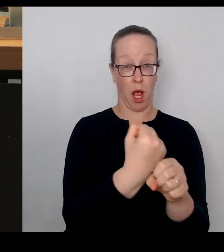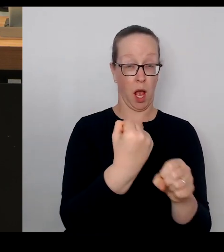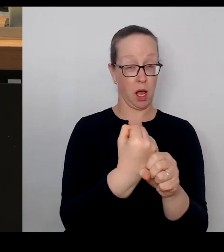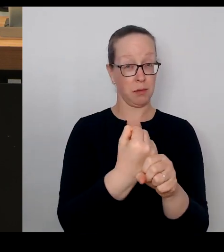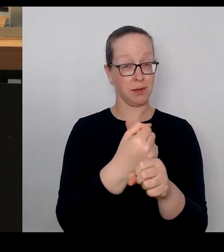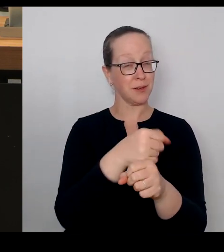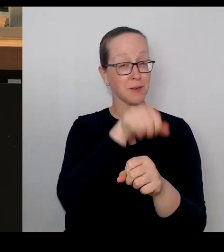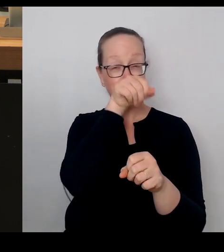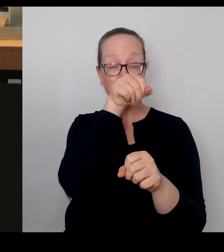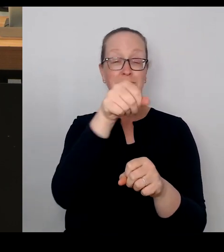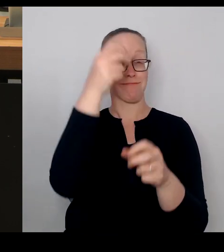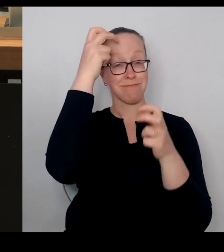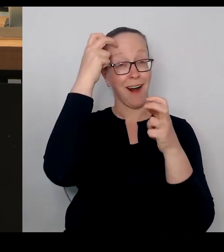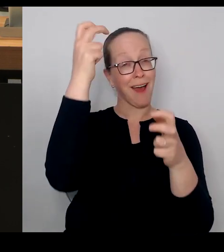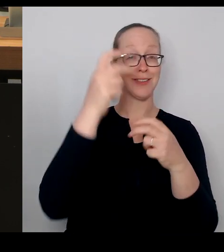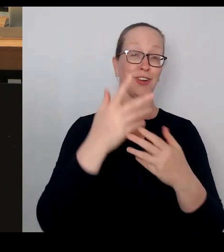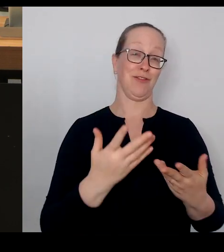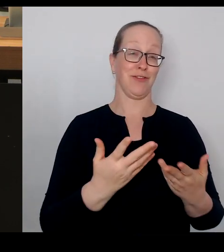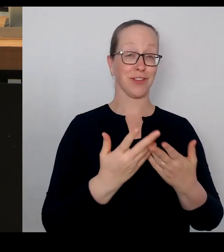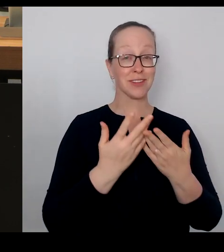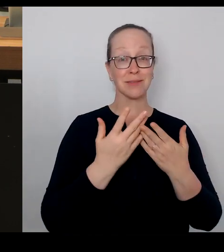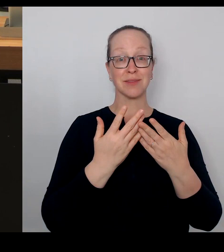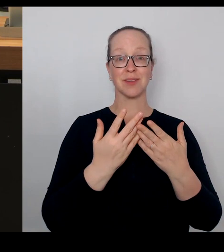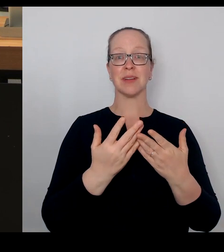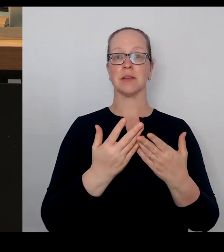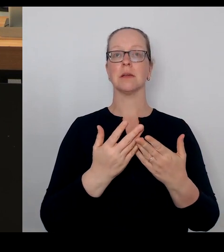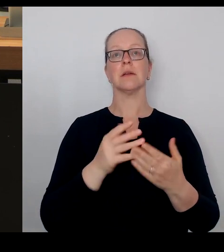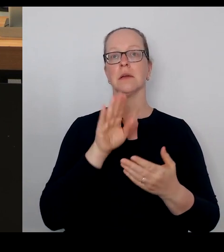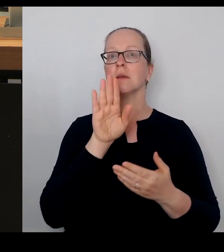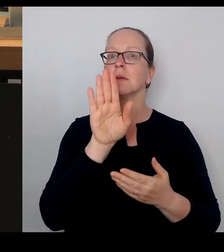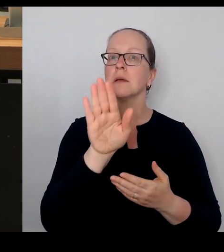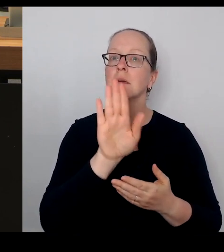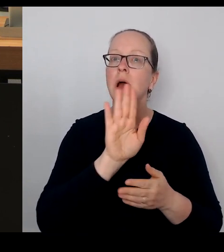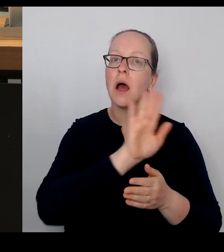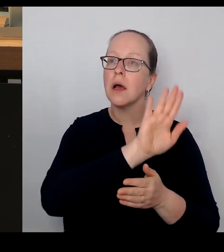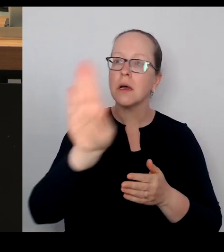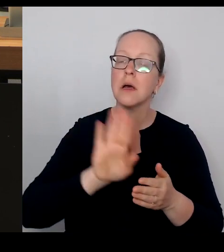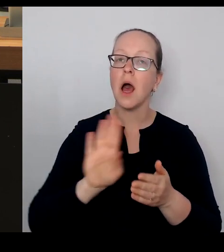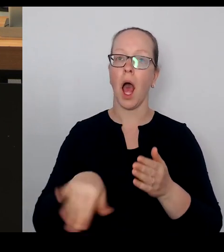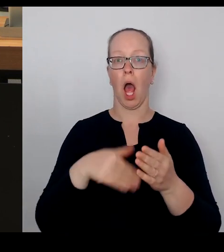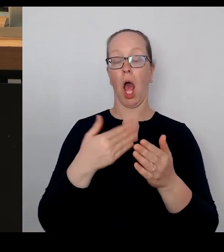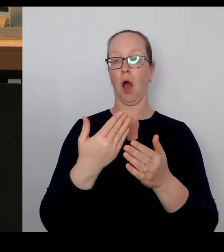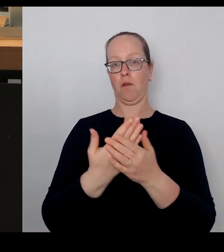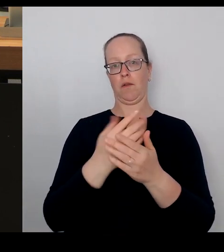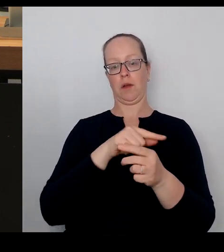meine Damen und Herren. Und genau deswegen haben wir das auch richtig hier heute mit den Grünen als Thema.